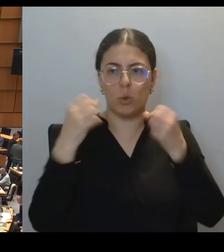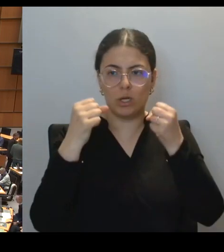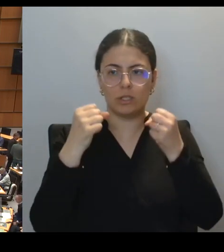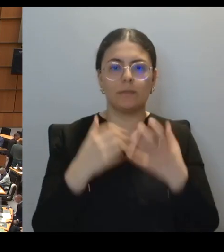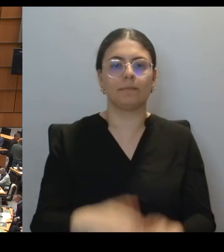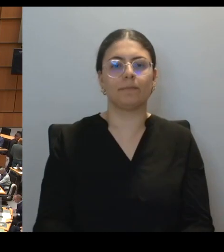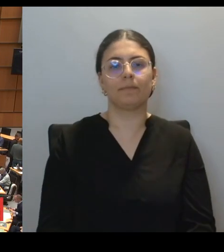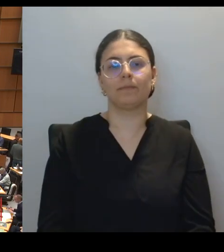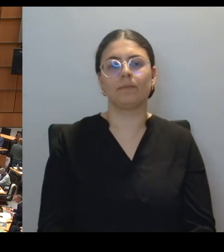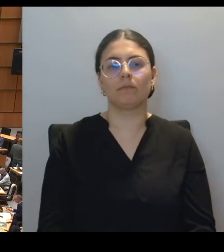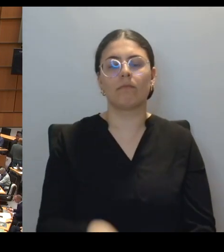Frau Franziska Giffey